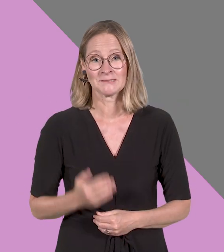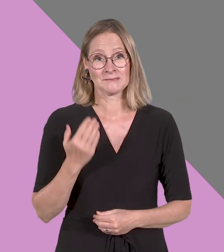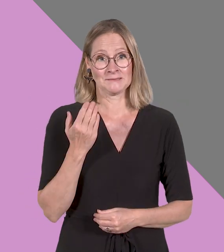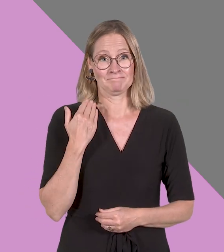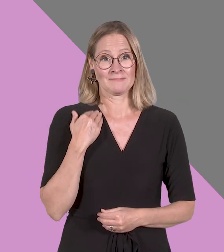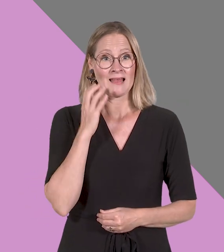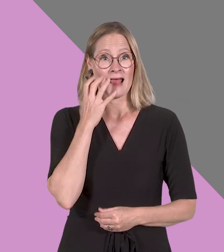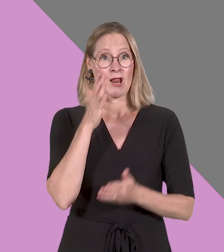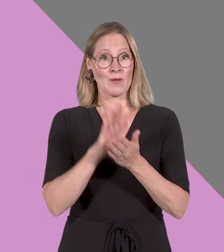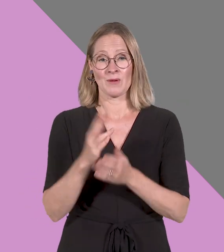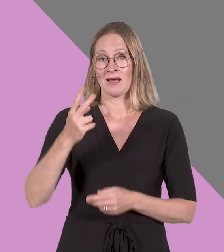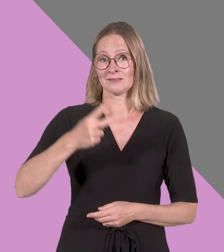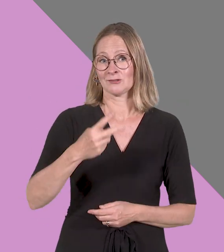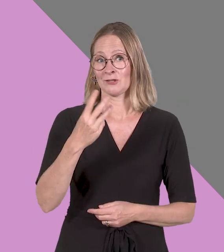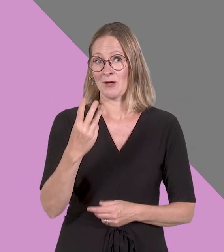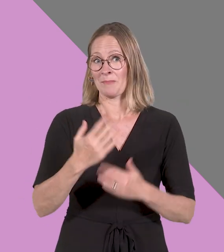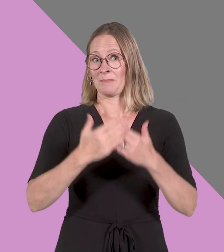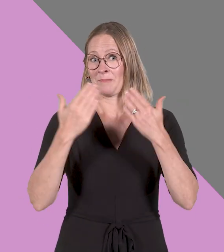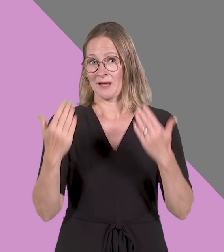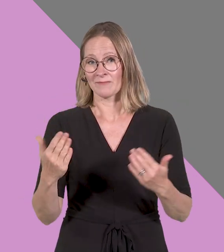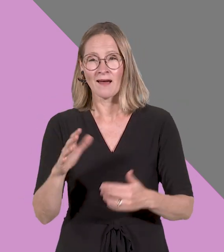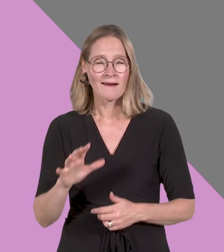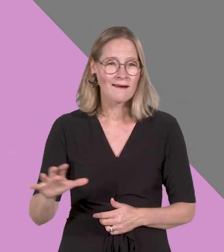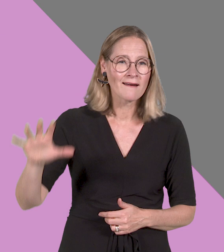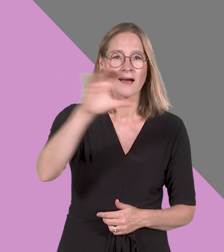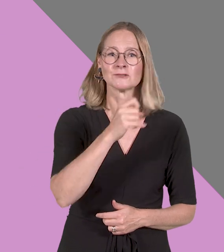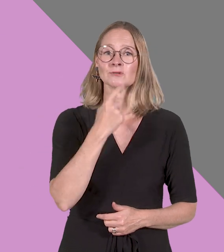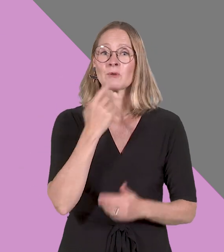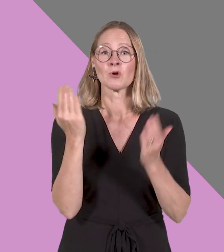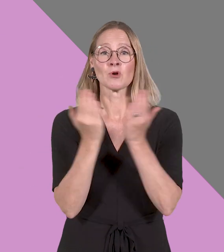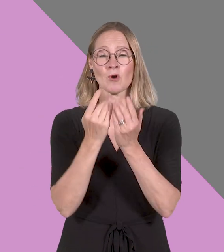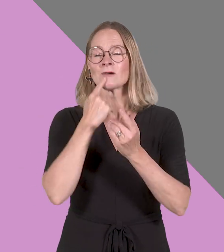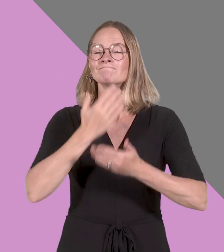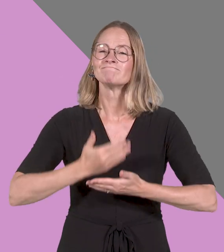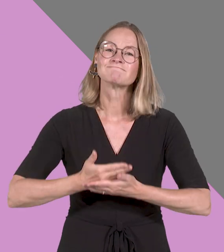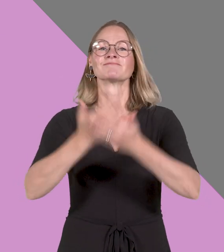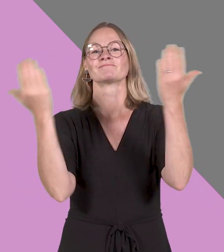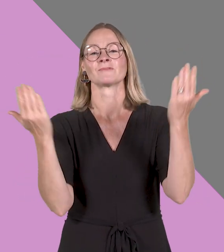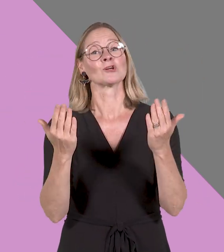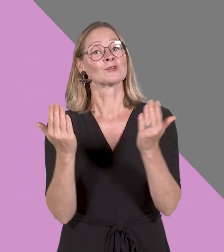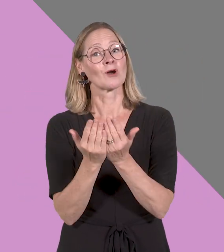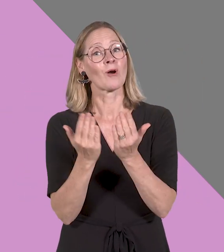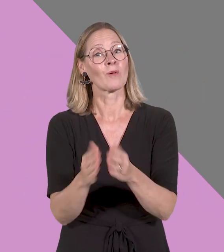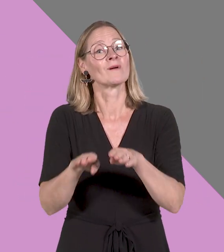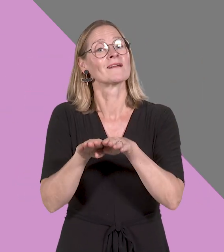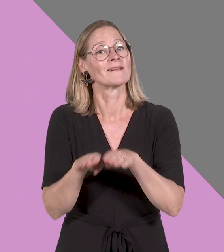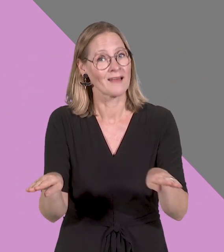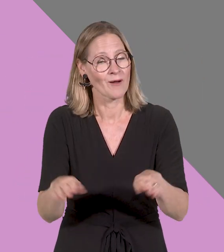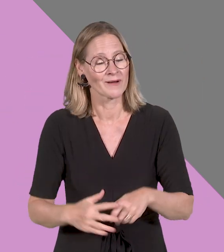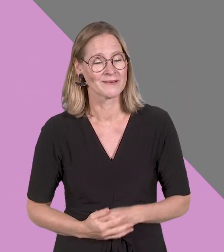23.8. julistettiin koulurauha kaikkiin Suomen kouluihin!